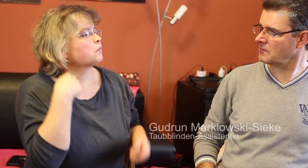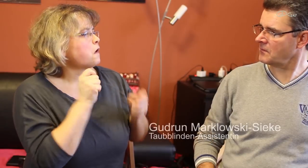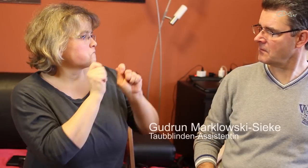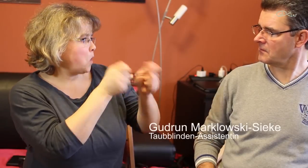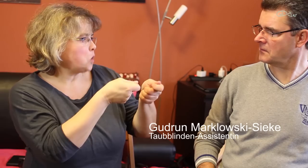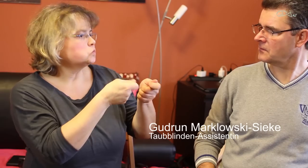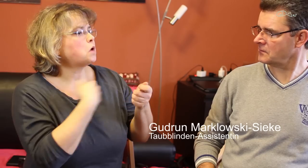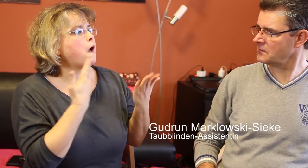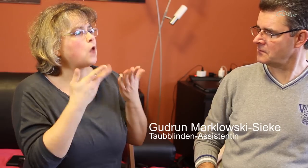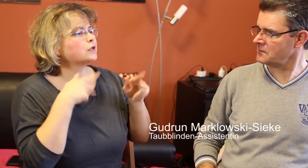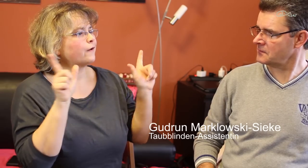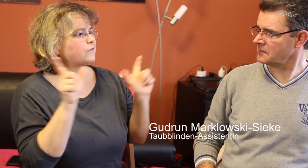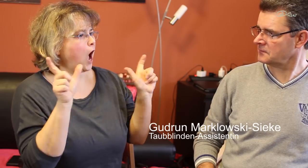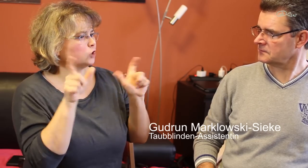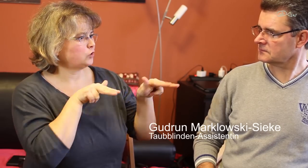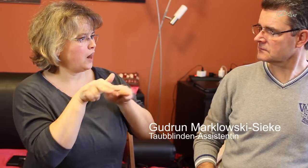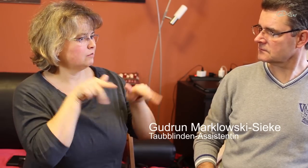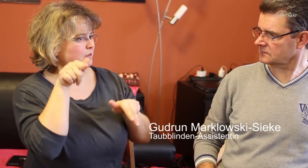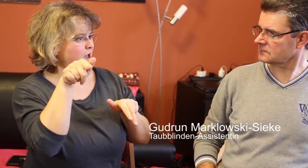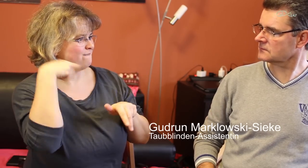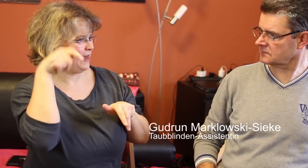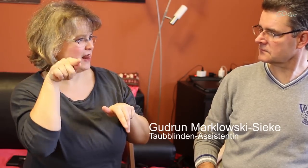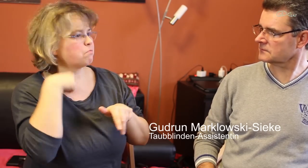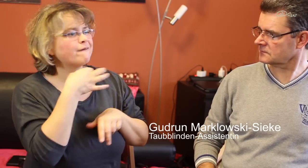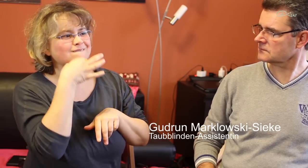Ich würde vorschlagen, dass wir beim Veranstalter nachfragen,